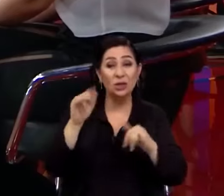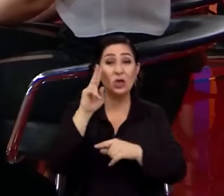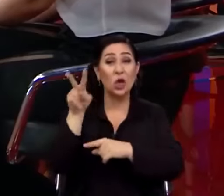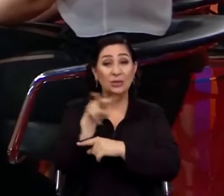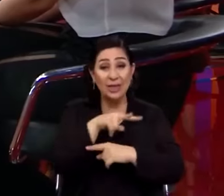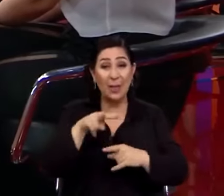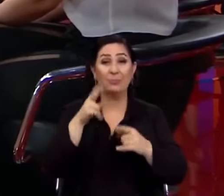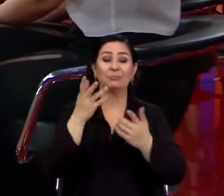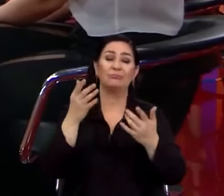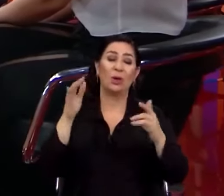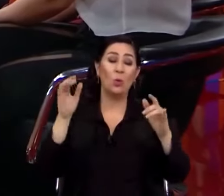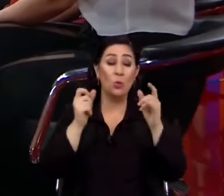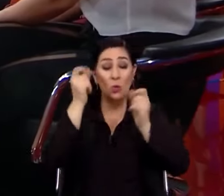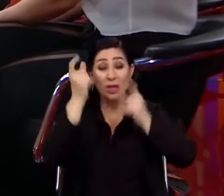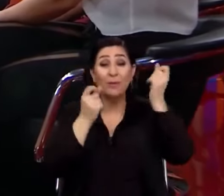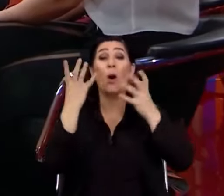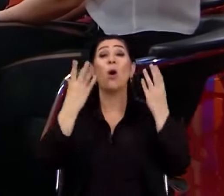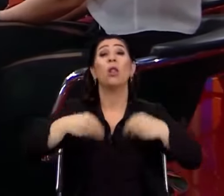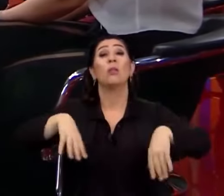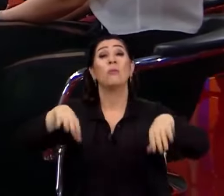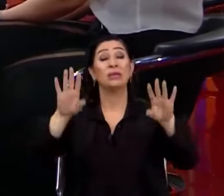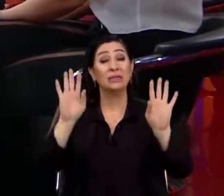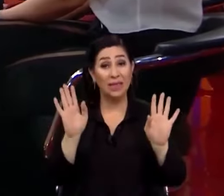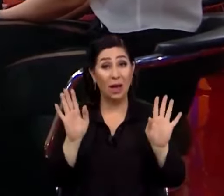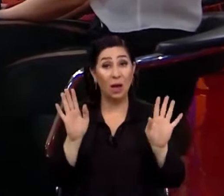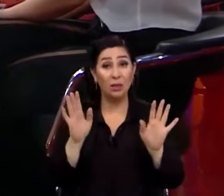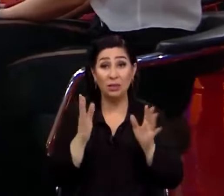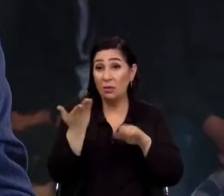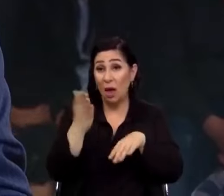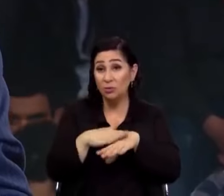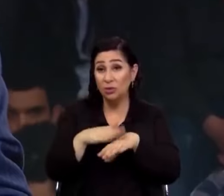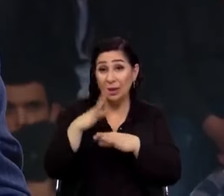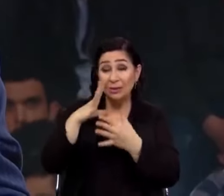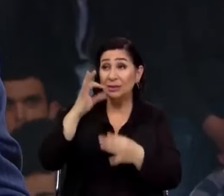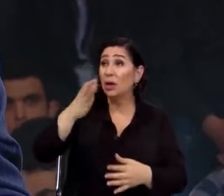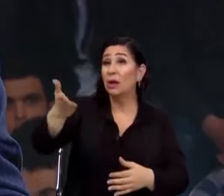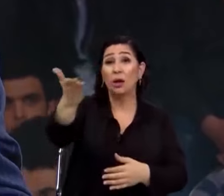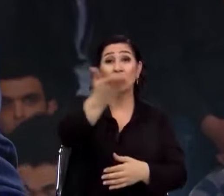bu üretimler olmazsa o zaman ne yapacak insanlar evde oturacaklar evde